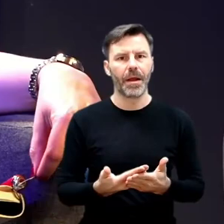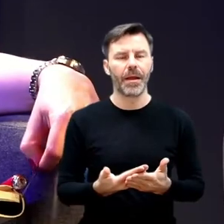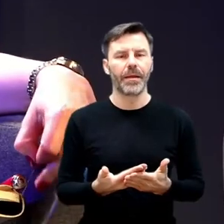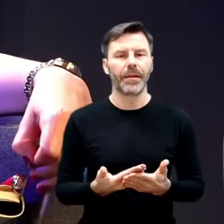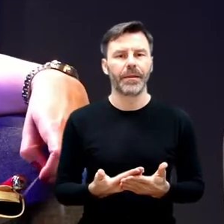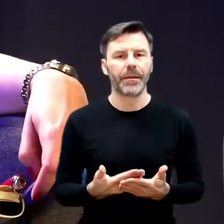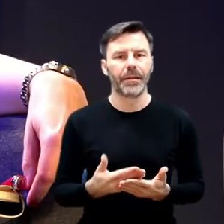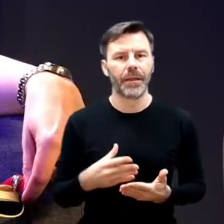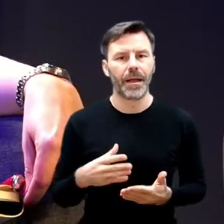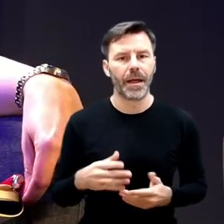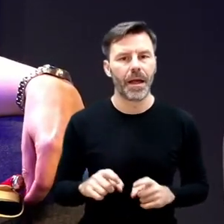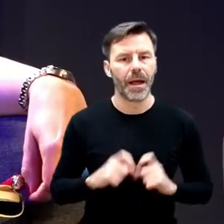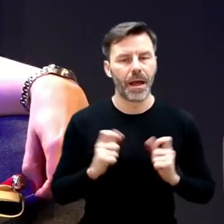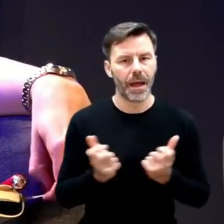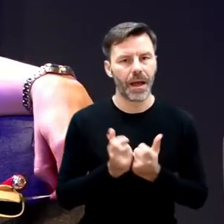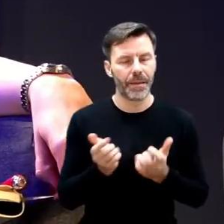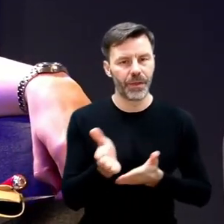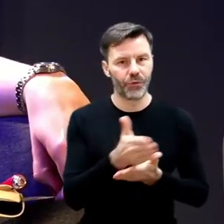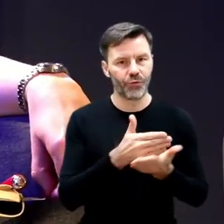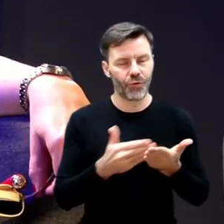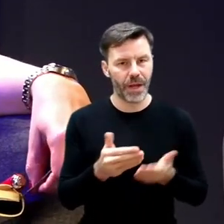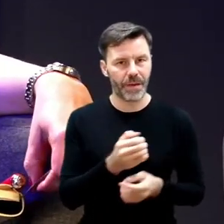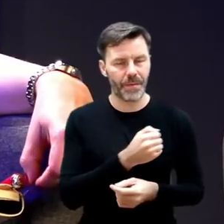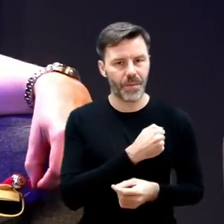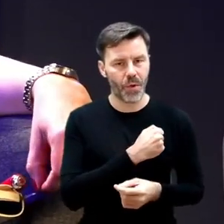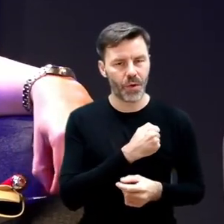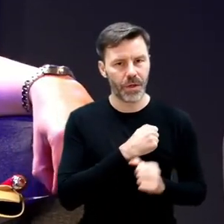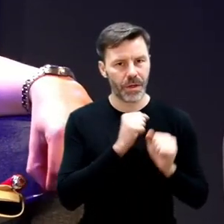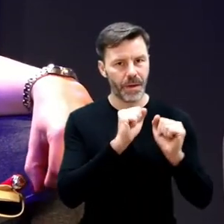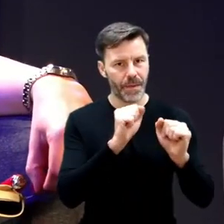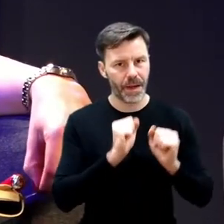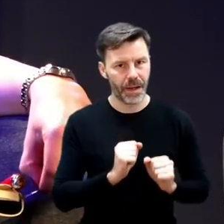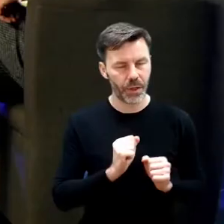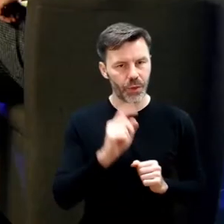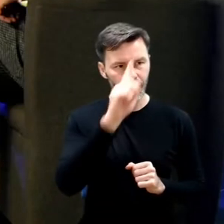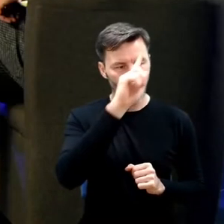kredytów zaciąganych przez społeczne inicjatywy mieszkaniowe na gruntach